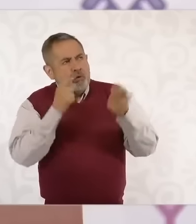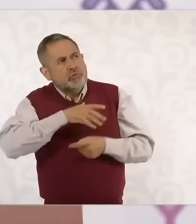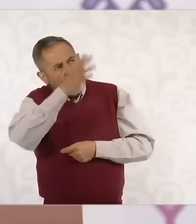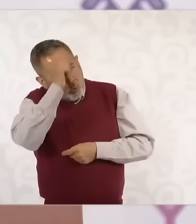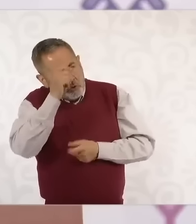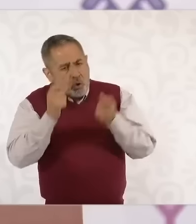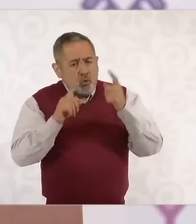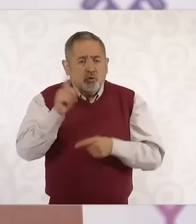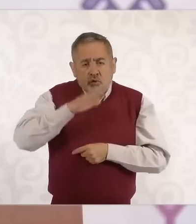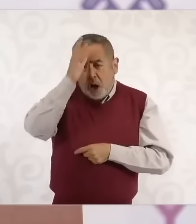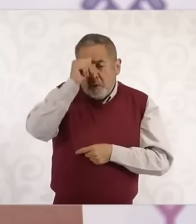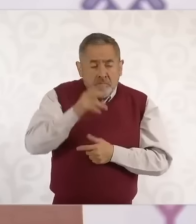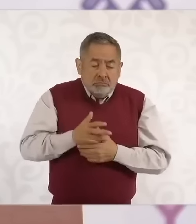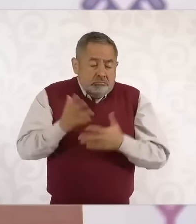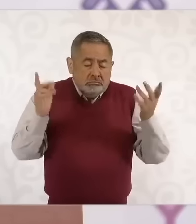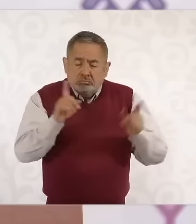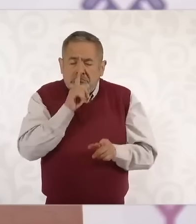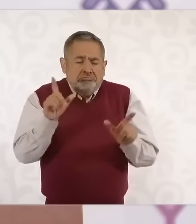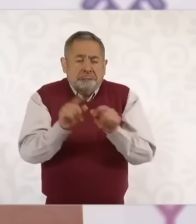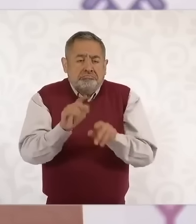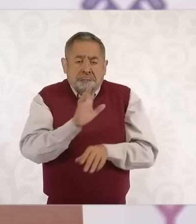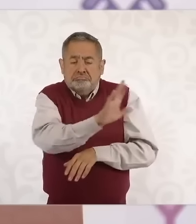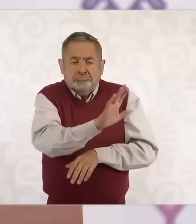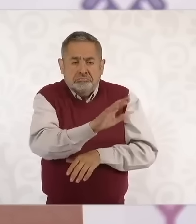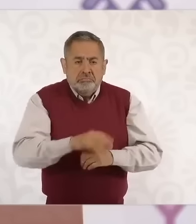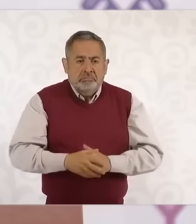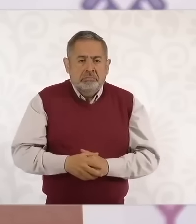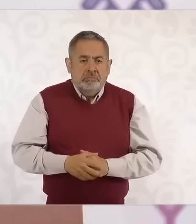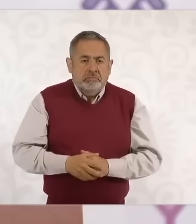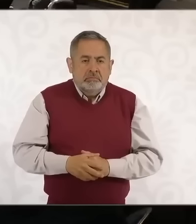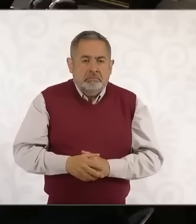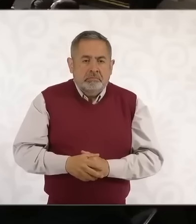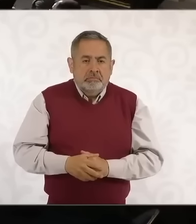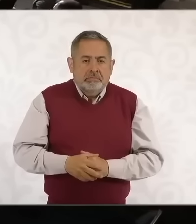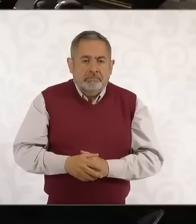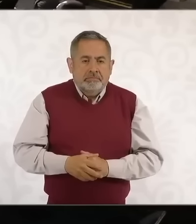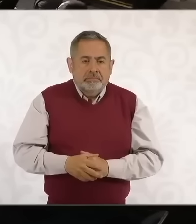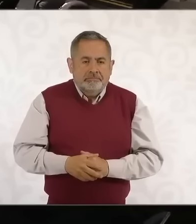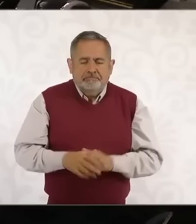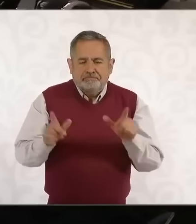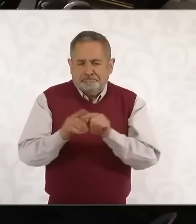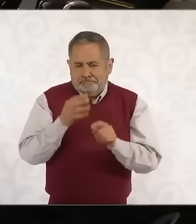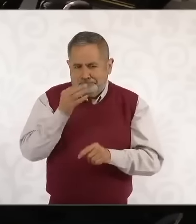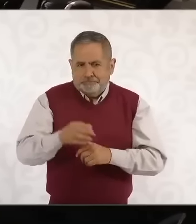cosas en las que no estamos de acuerdo. Y también le, ah, perdón, hasta ahí. También le preguntaría,